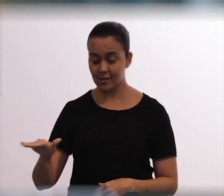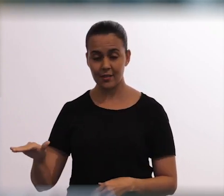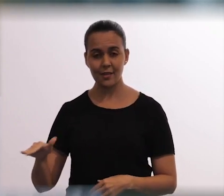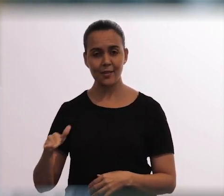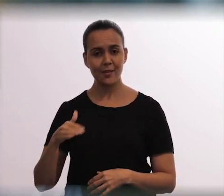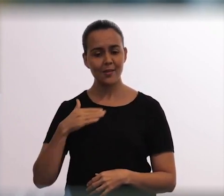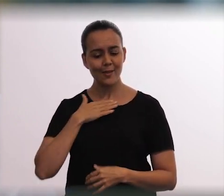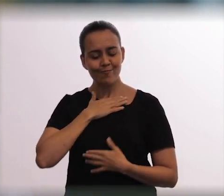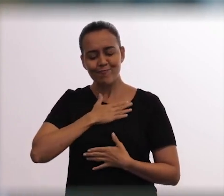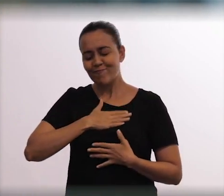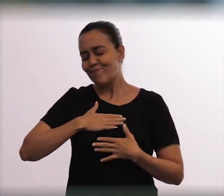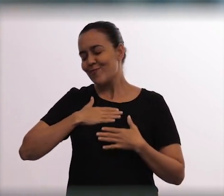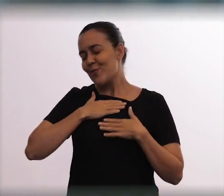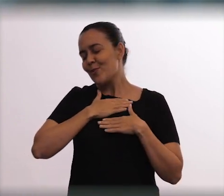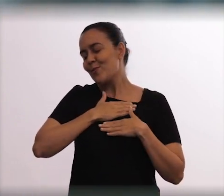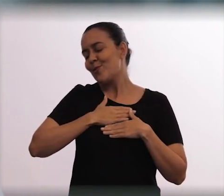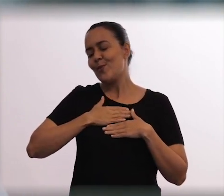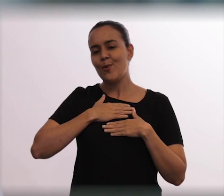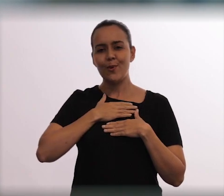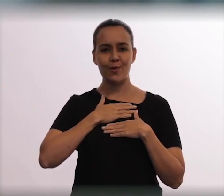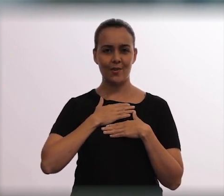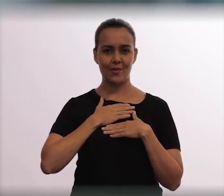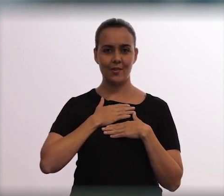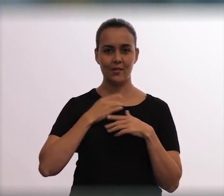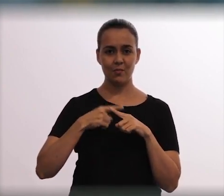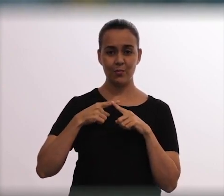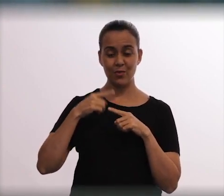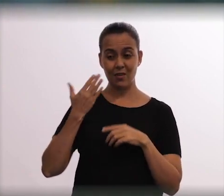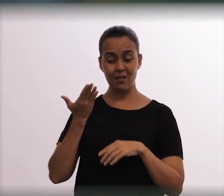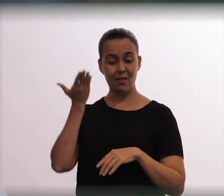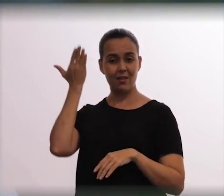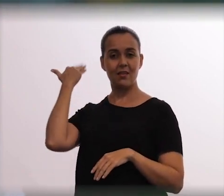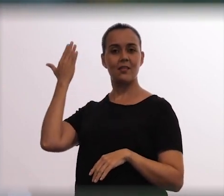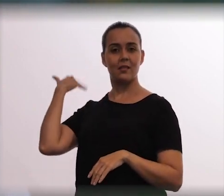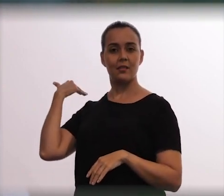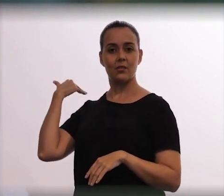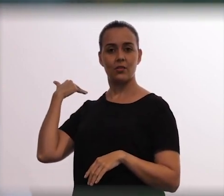do que a gente se gostava na nossa época. É interessante a perspectiva dele.